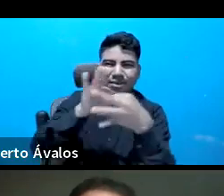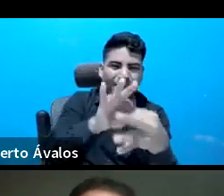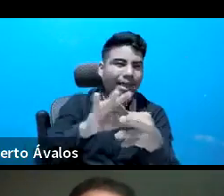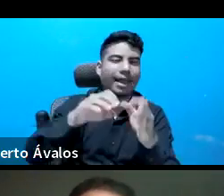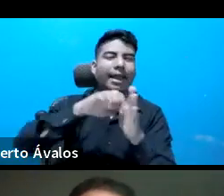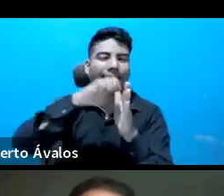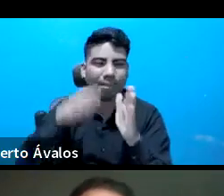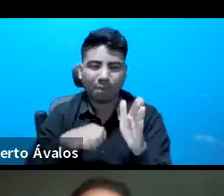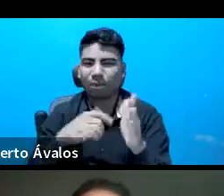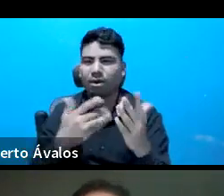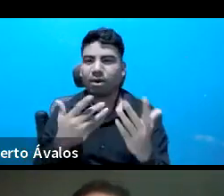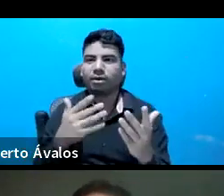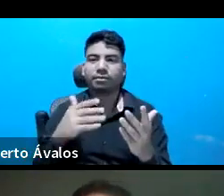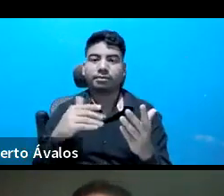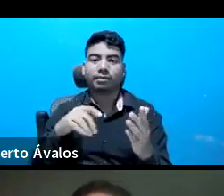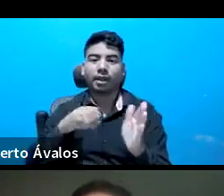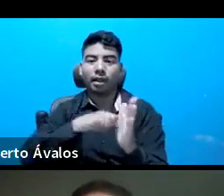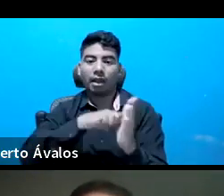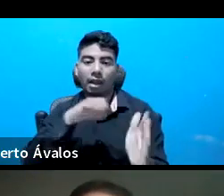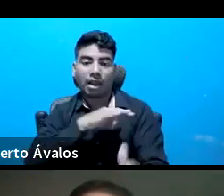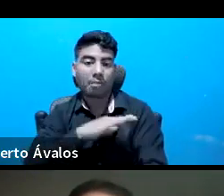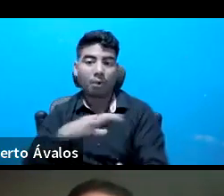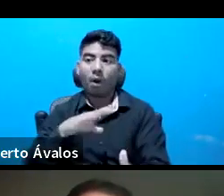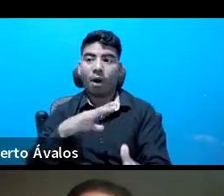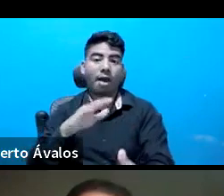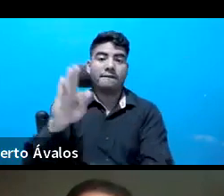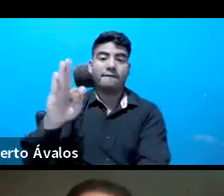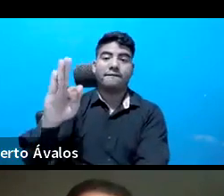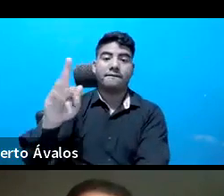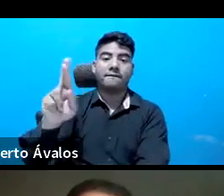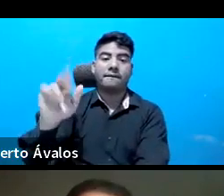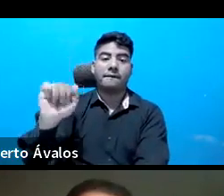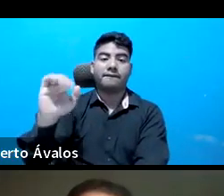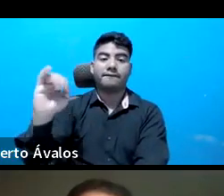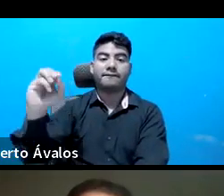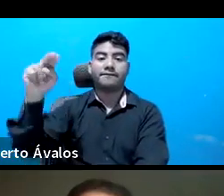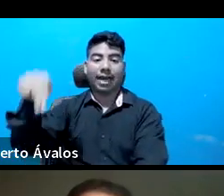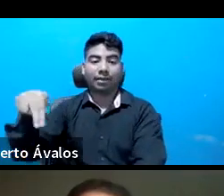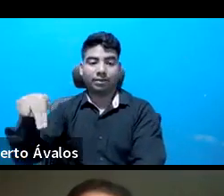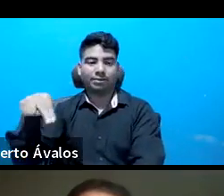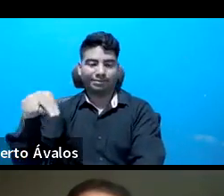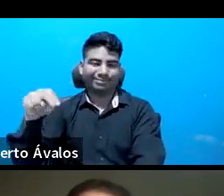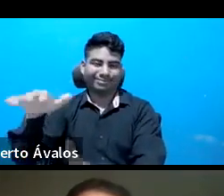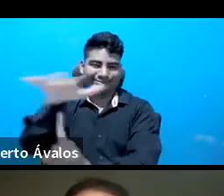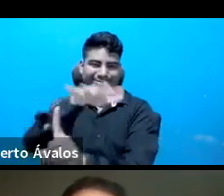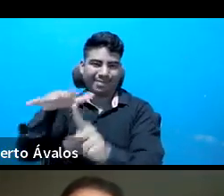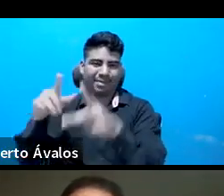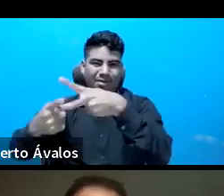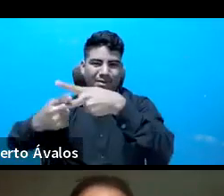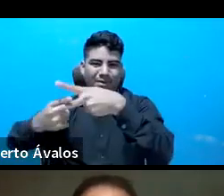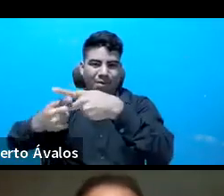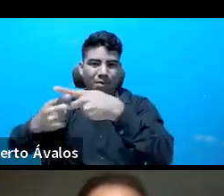mucho es es a poner un ejemplo es a poner un ejemplo. La hazaña de fracción La haseña de fracción. En México no tenemos seña de fracción.